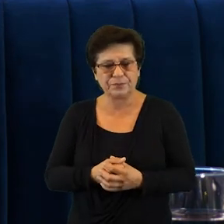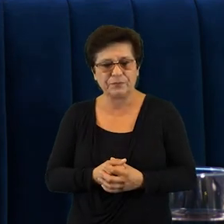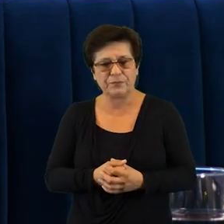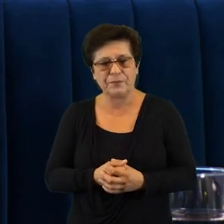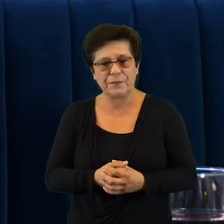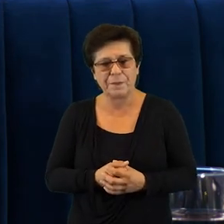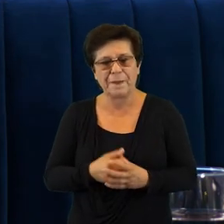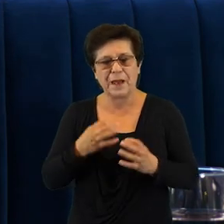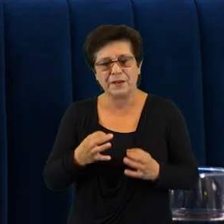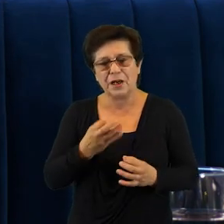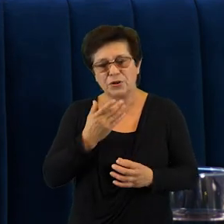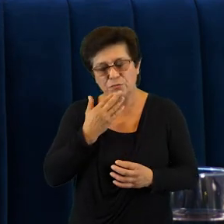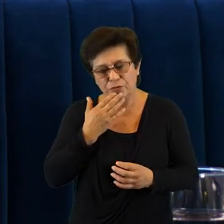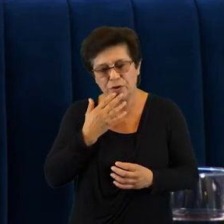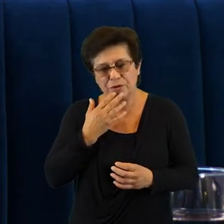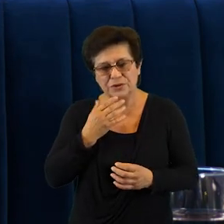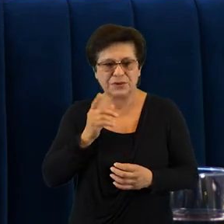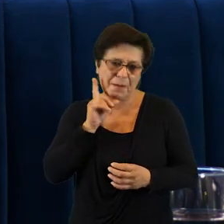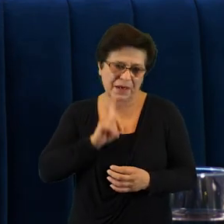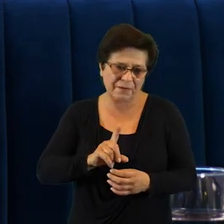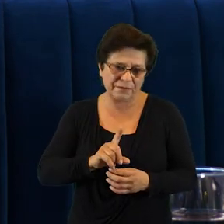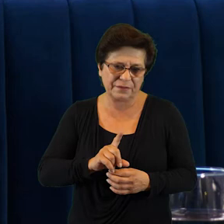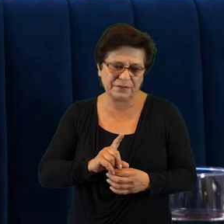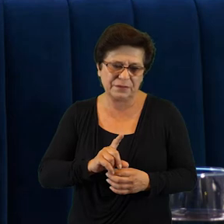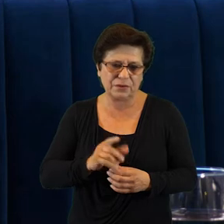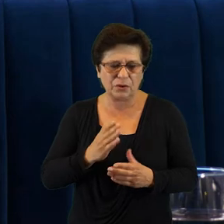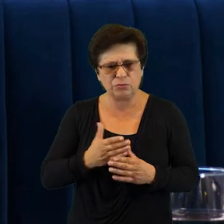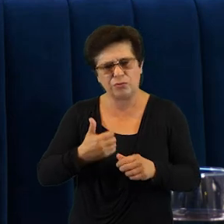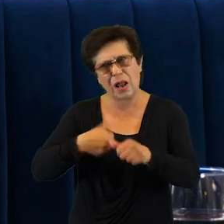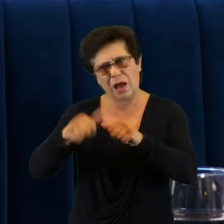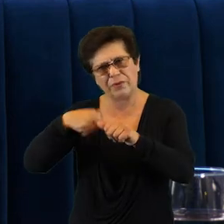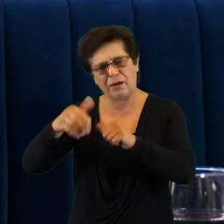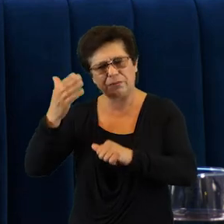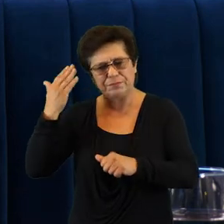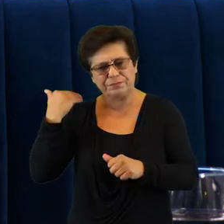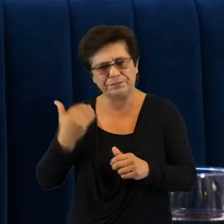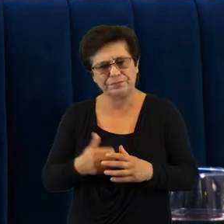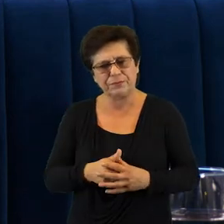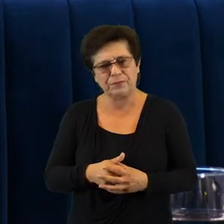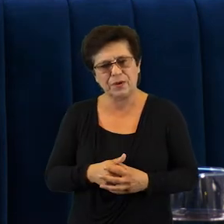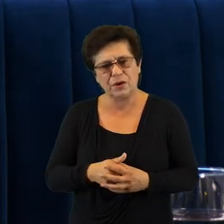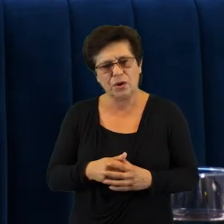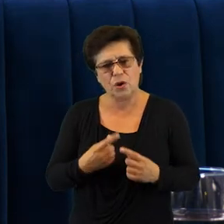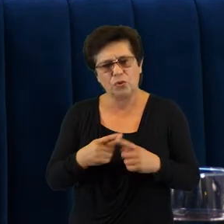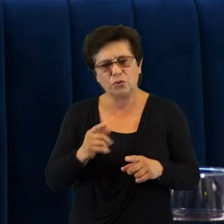A teraz mówiąc już serio, kilkanaście już lat temu... Krótko mówiąc, w Głogowie,